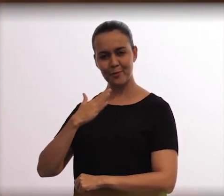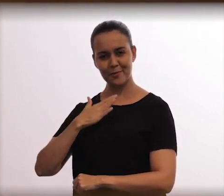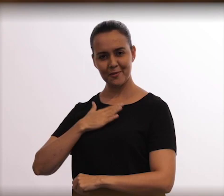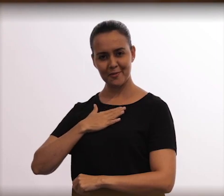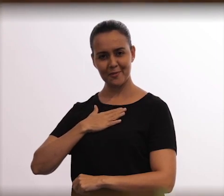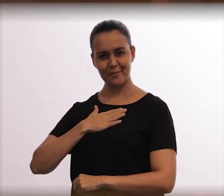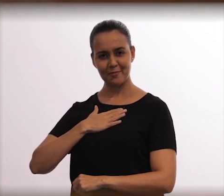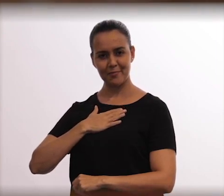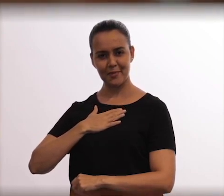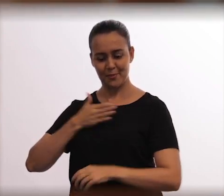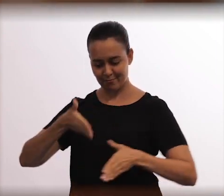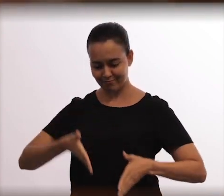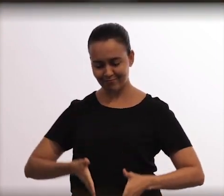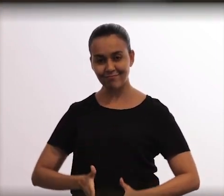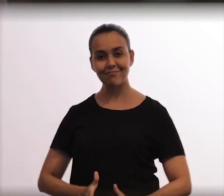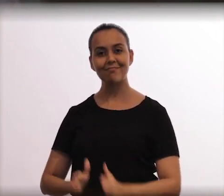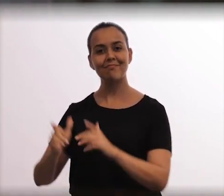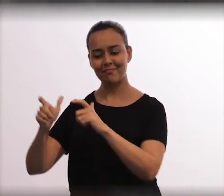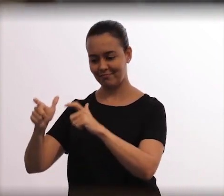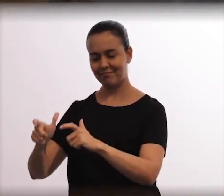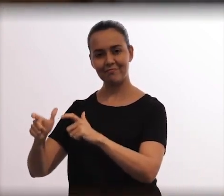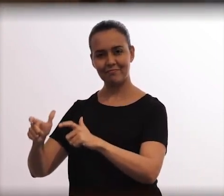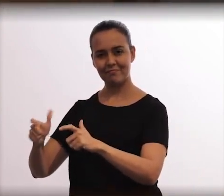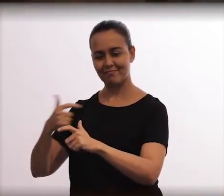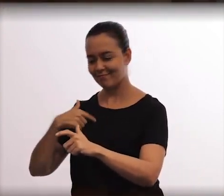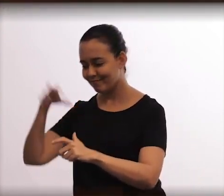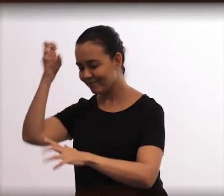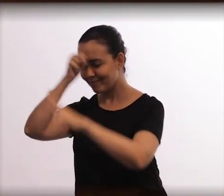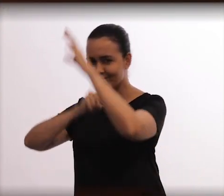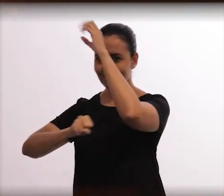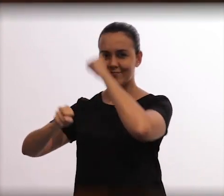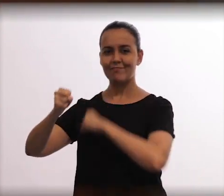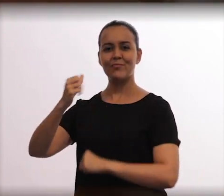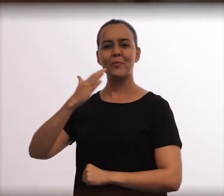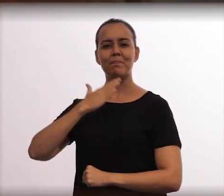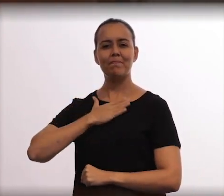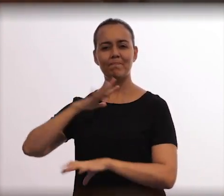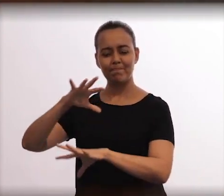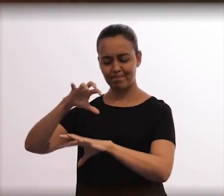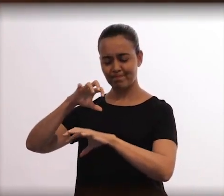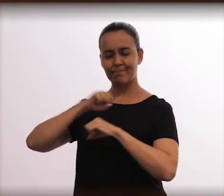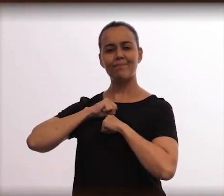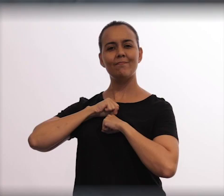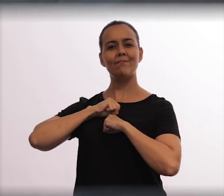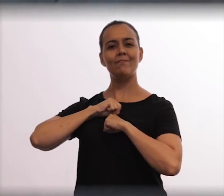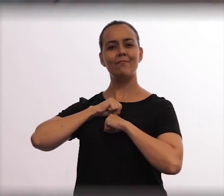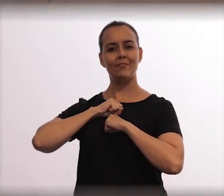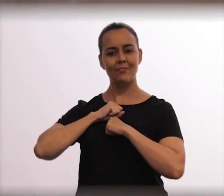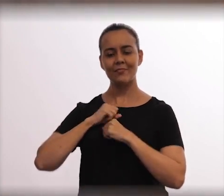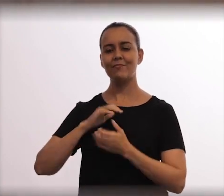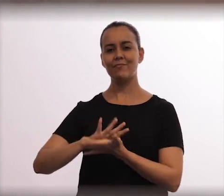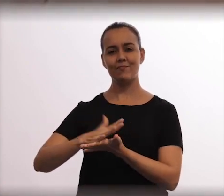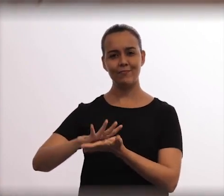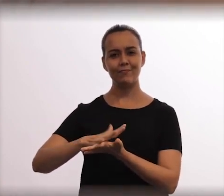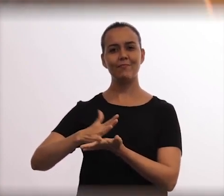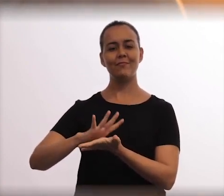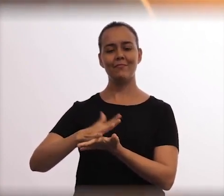Tudo que aprendi Me pertencia Quanto mais eu ia